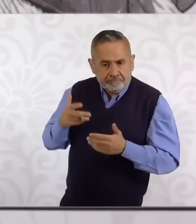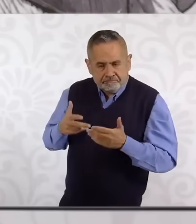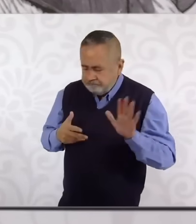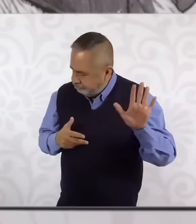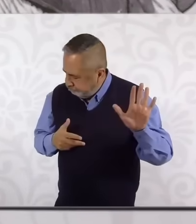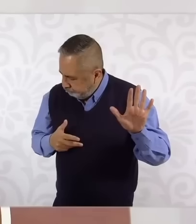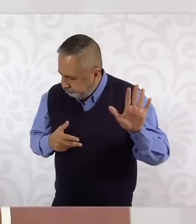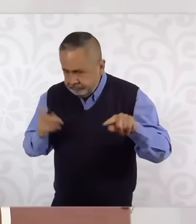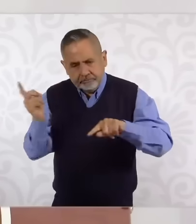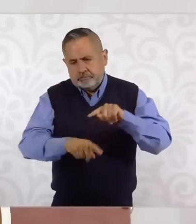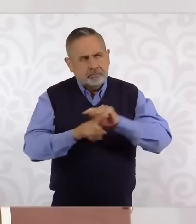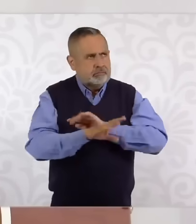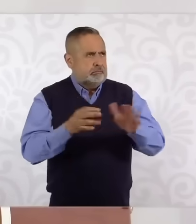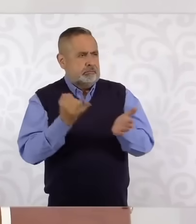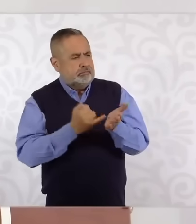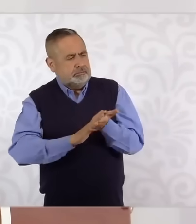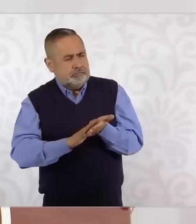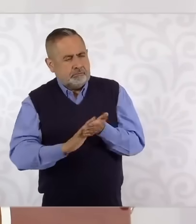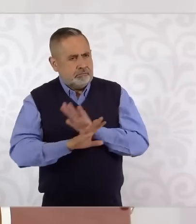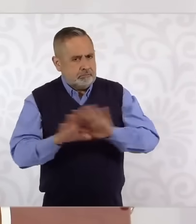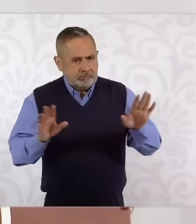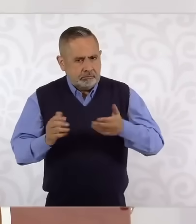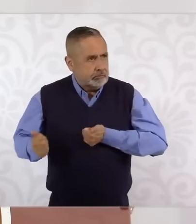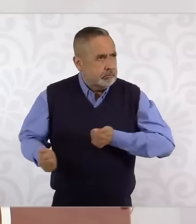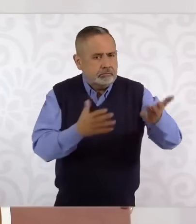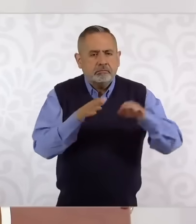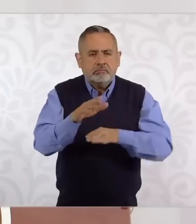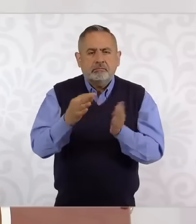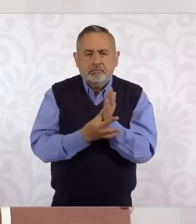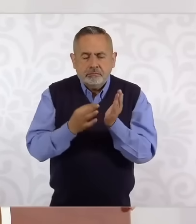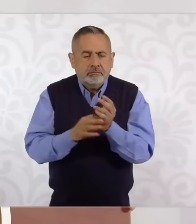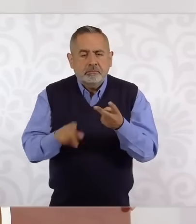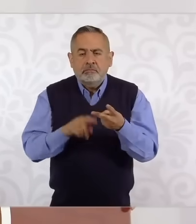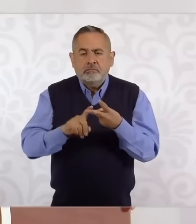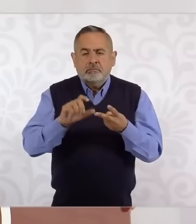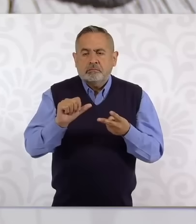pues que se quiten esos aranceles, ¿no? que tiene que ver con el acero y el aluminio principalmente